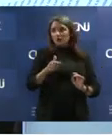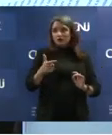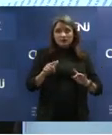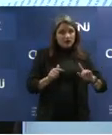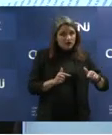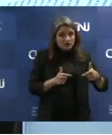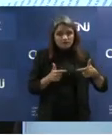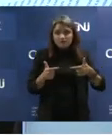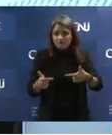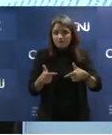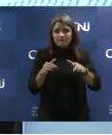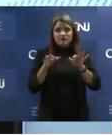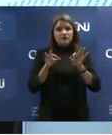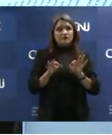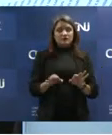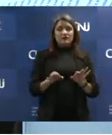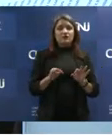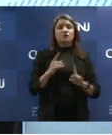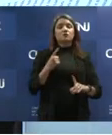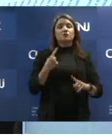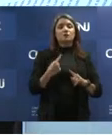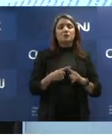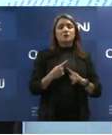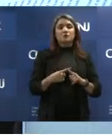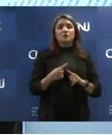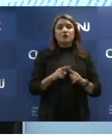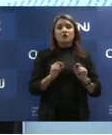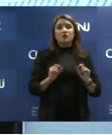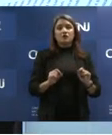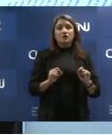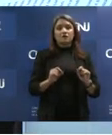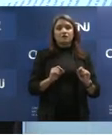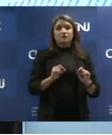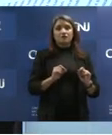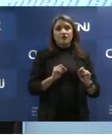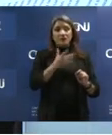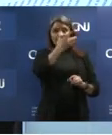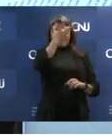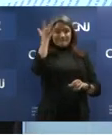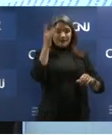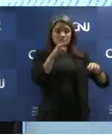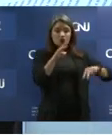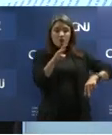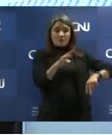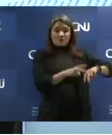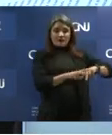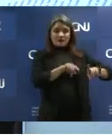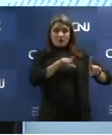porque ou preso teria a pessoa. O réu teria ficado preso por quatro anos,